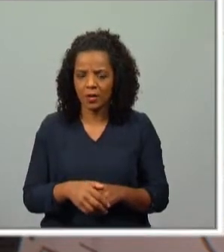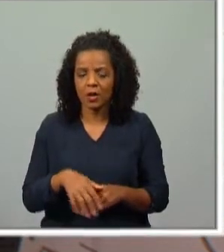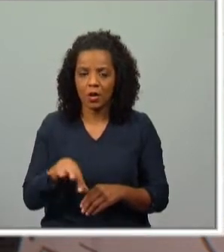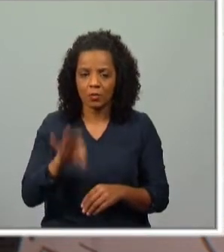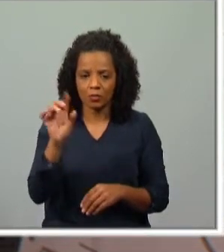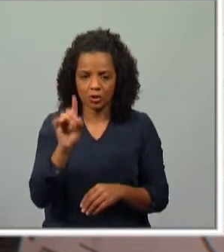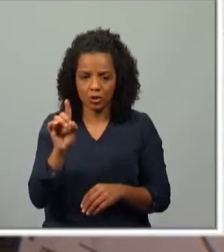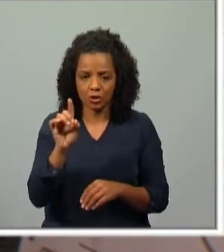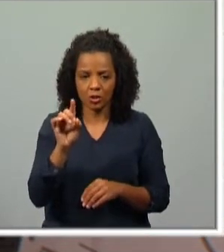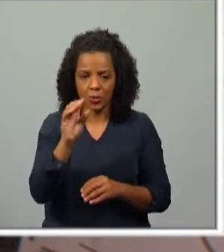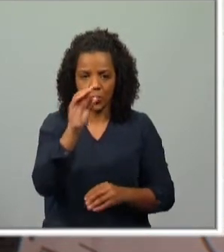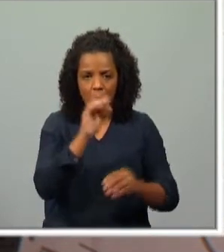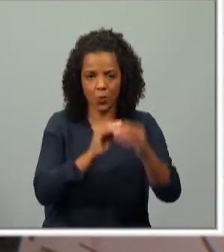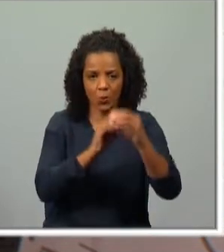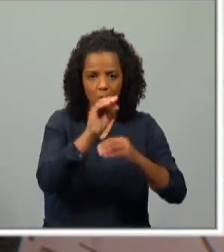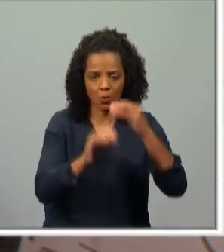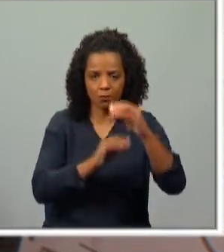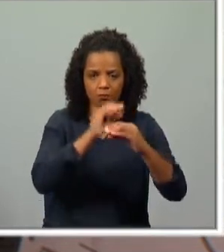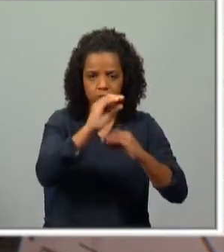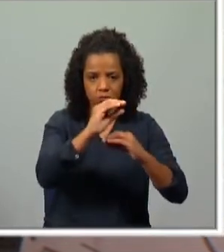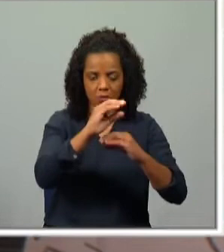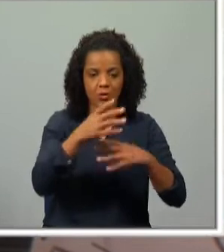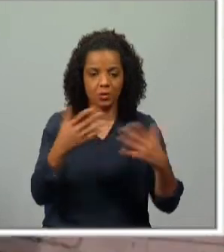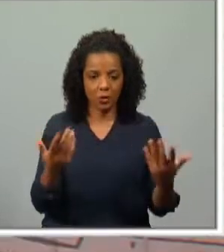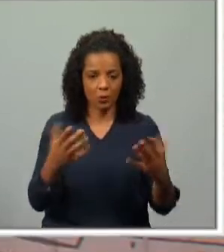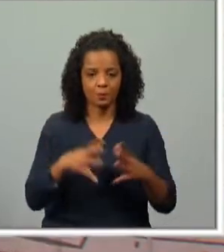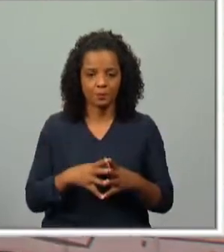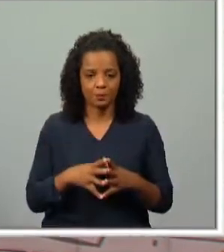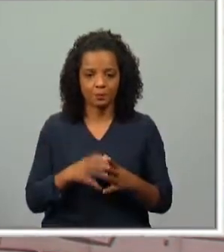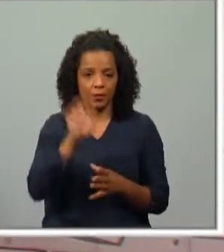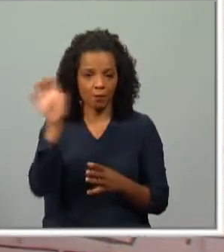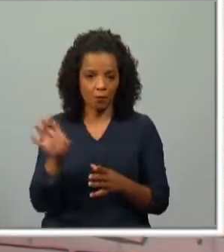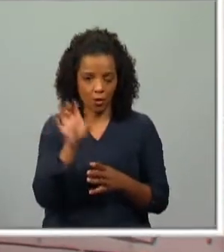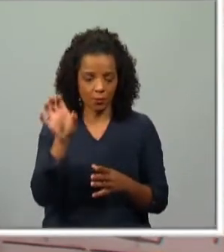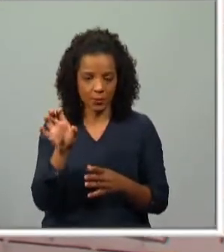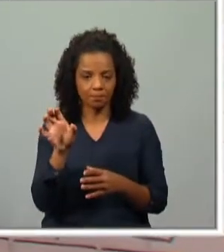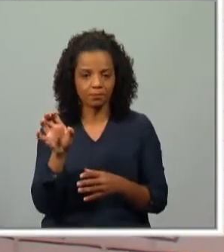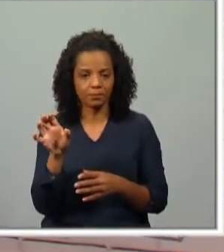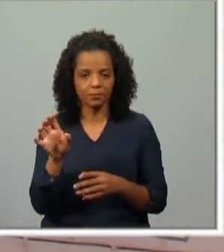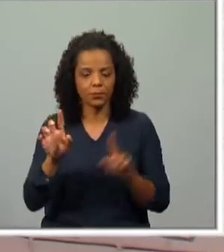organizar e desta forma temos no fundo um resumo 組織這樣我們在底部有一個總結